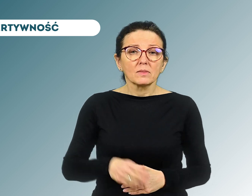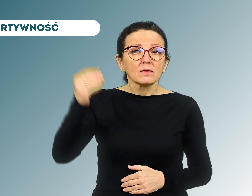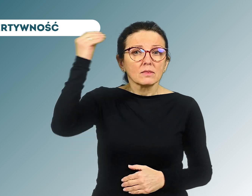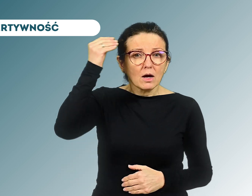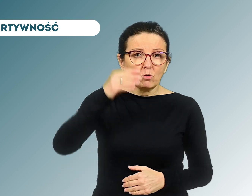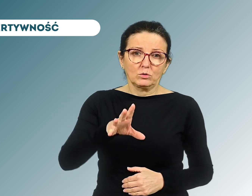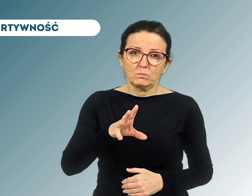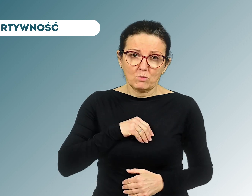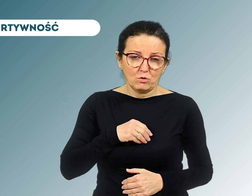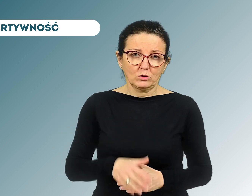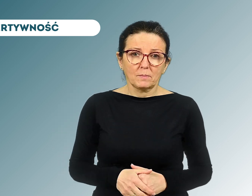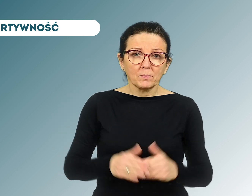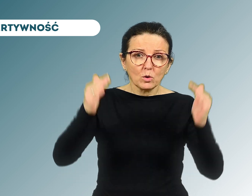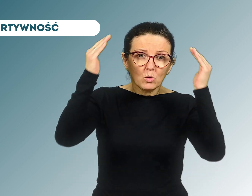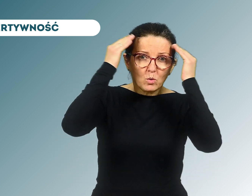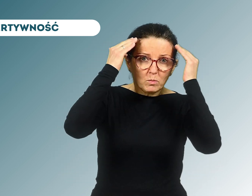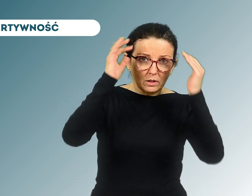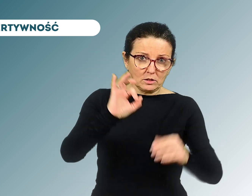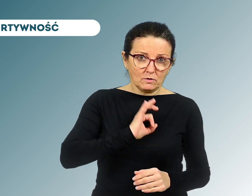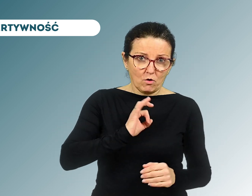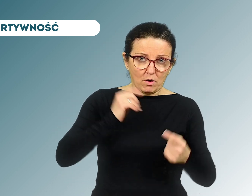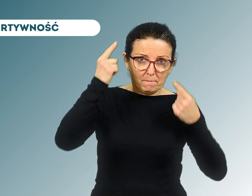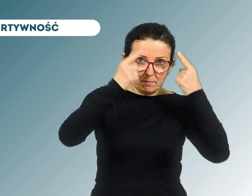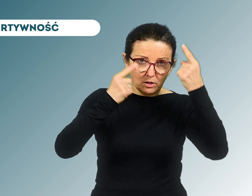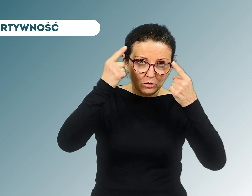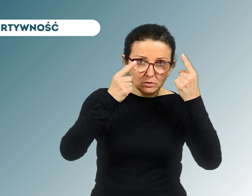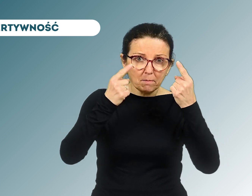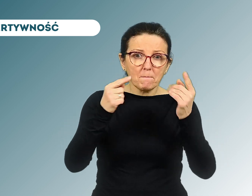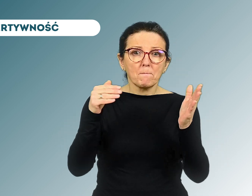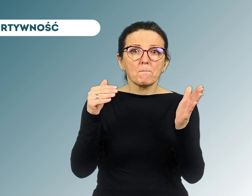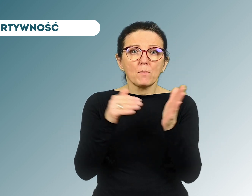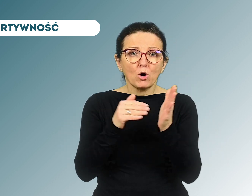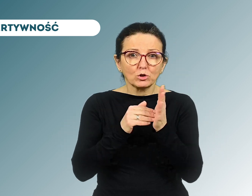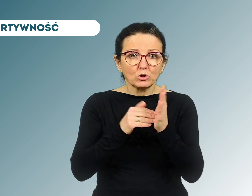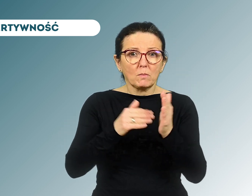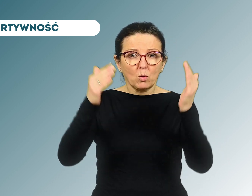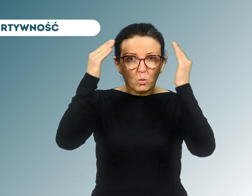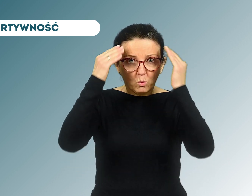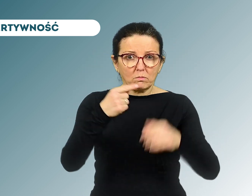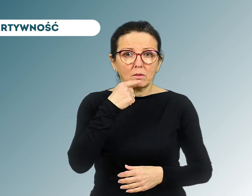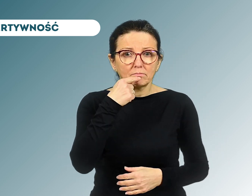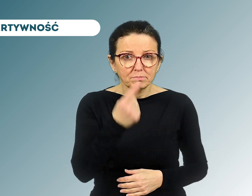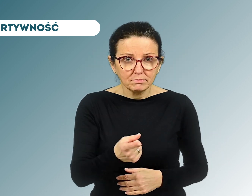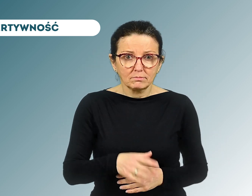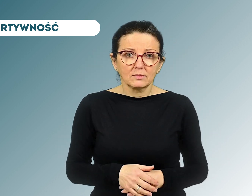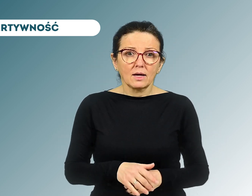Asertywności można nauczyć się poprzez umiejętność wyrażania własnych myśli, potrzeb,